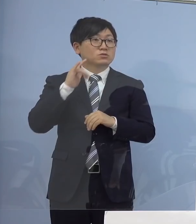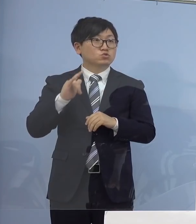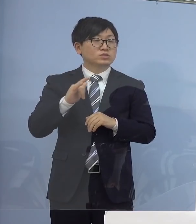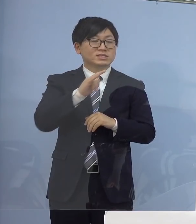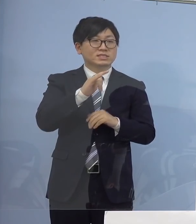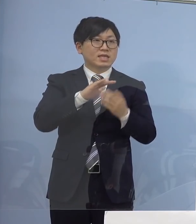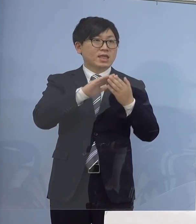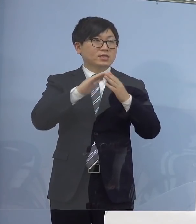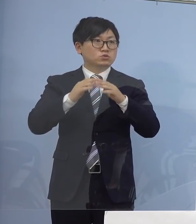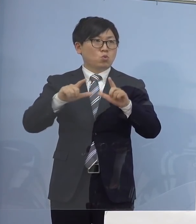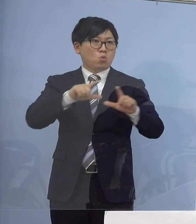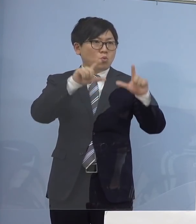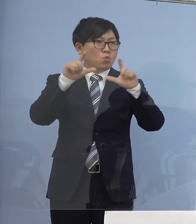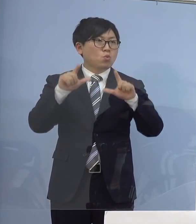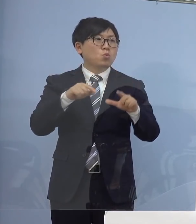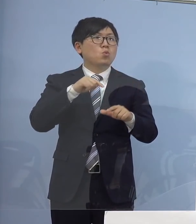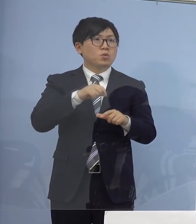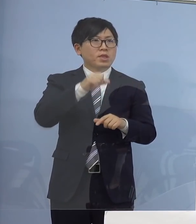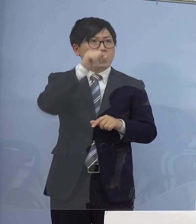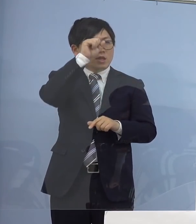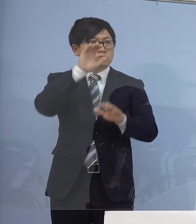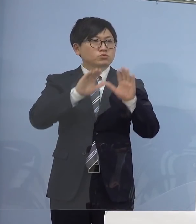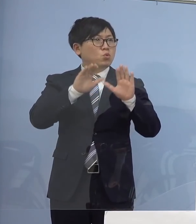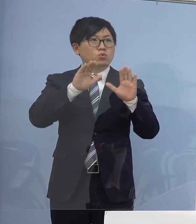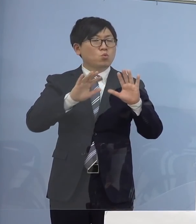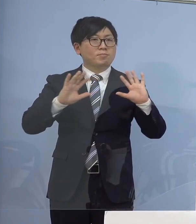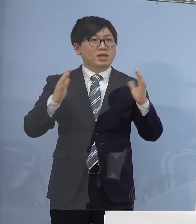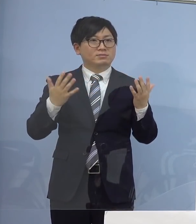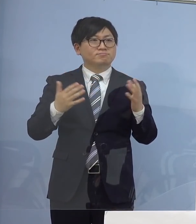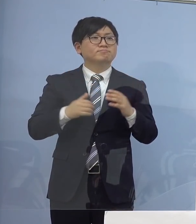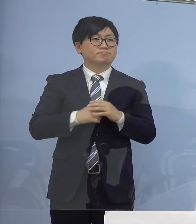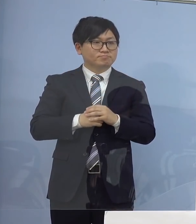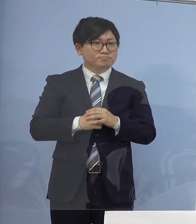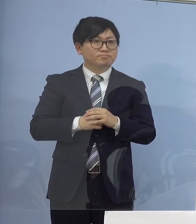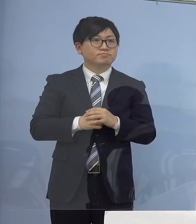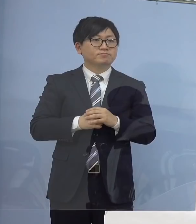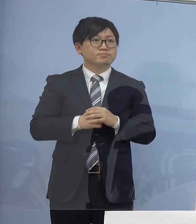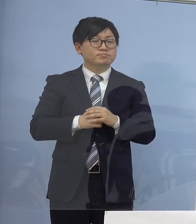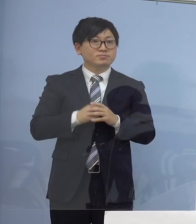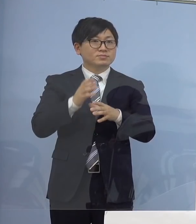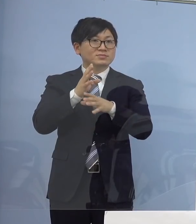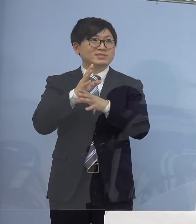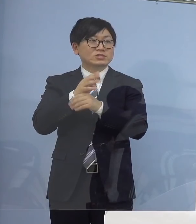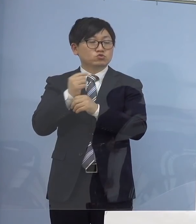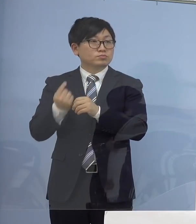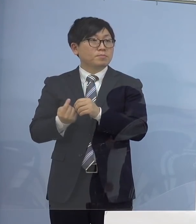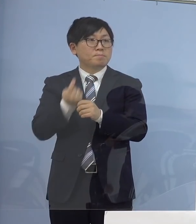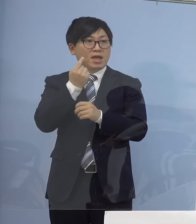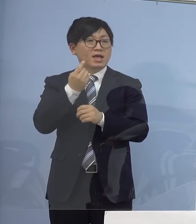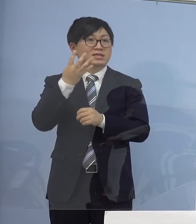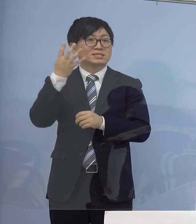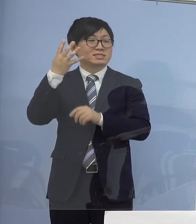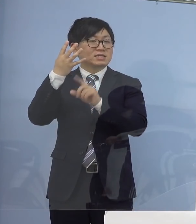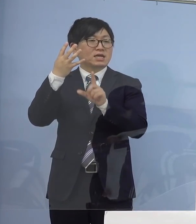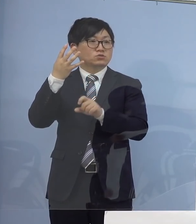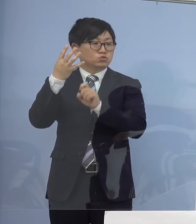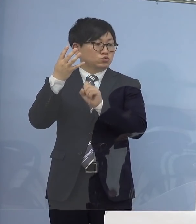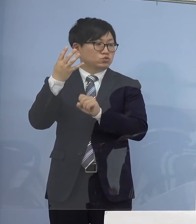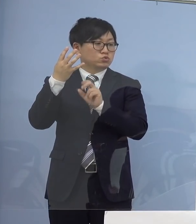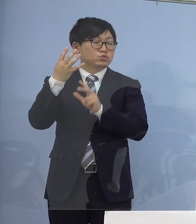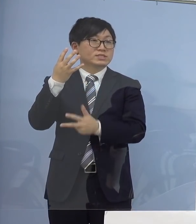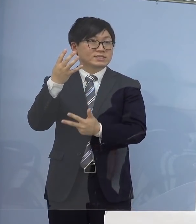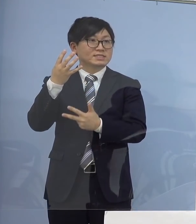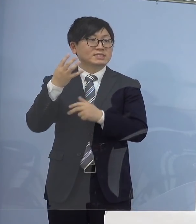症状は無症状、発症日は4月17日になります